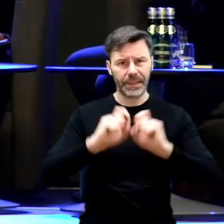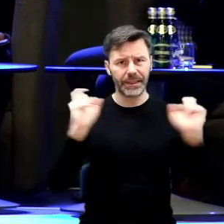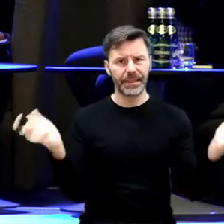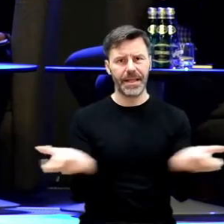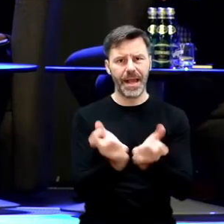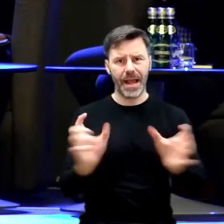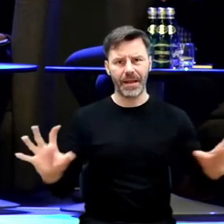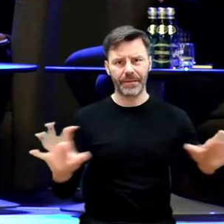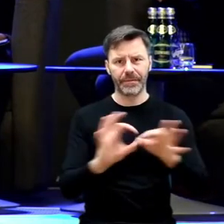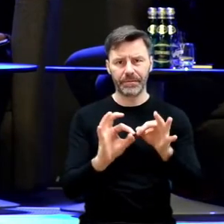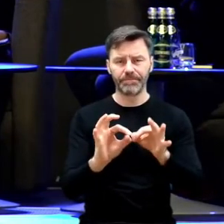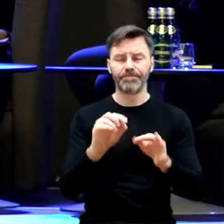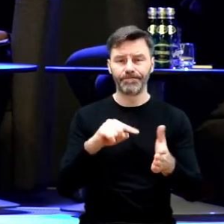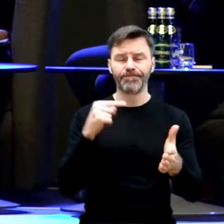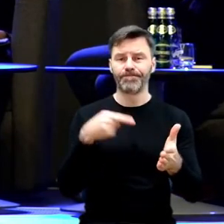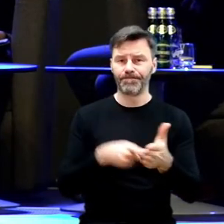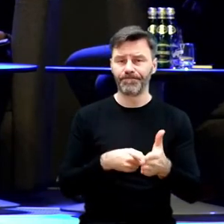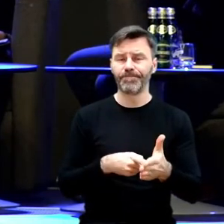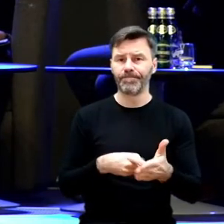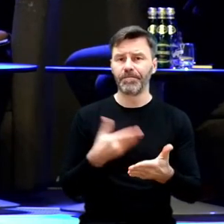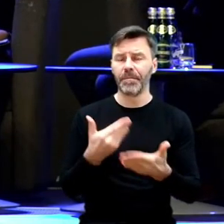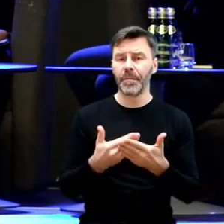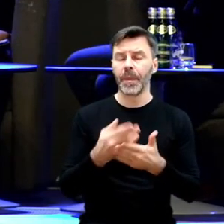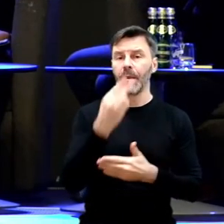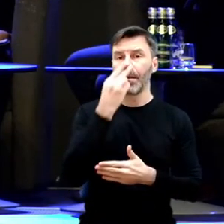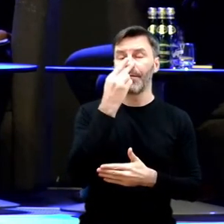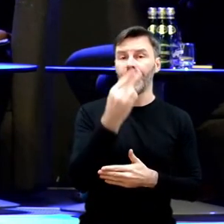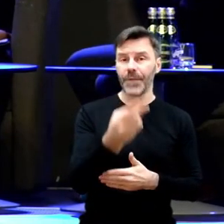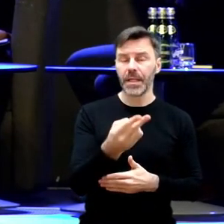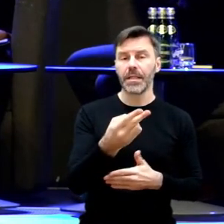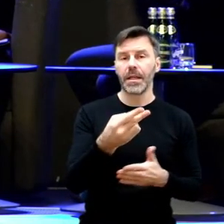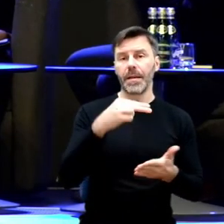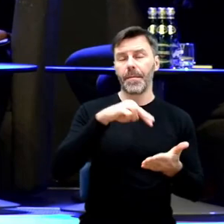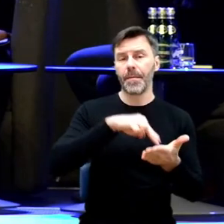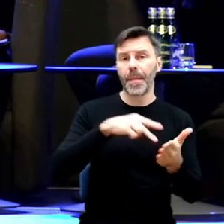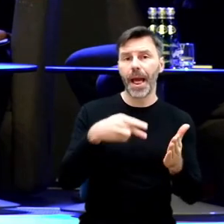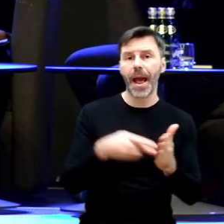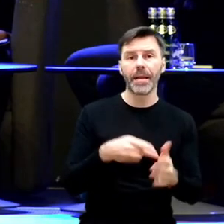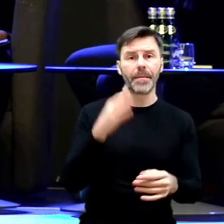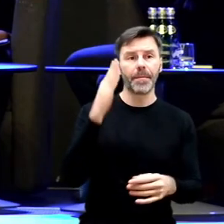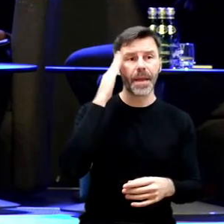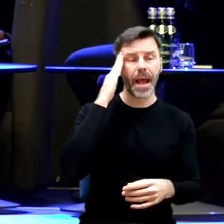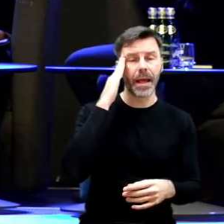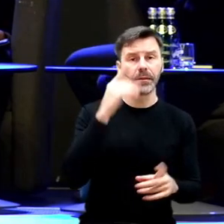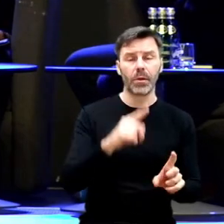Bo coraz bardziej widzimy, że to planowanie, że mieszkanictwo zaczyna się od planowania przestrzennego.